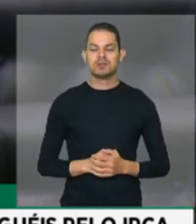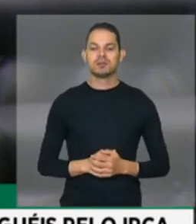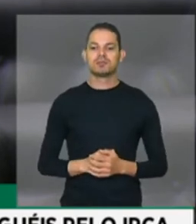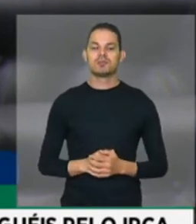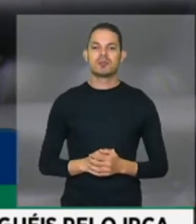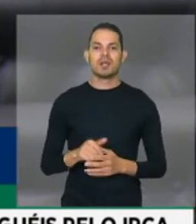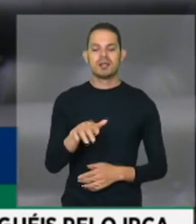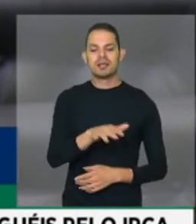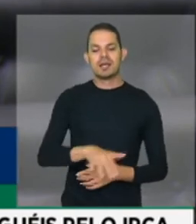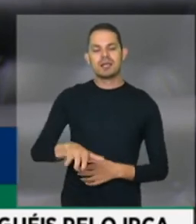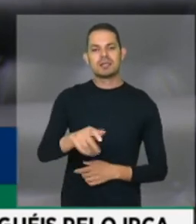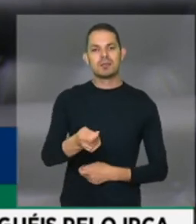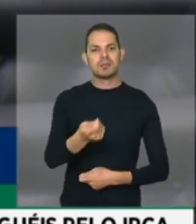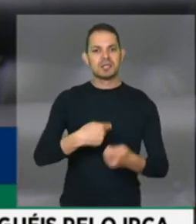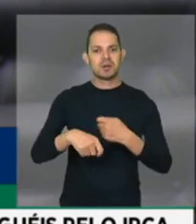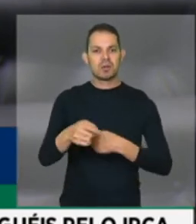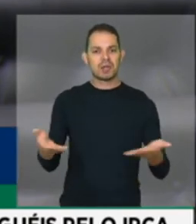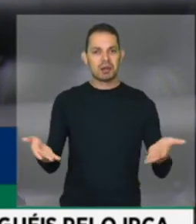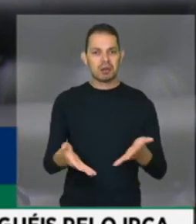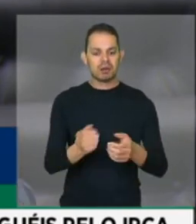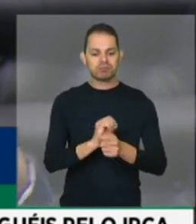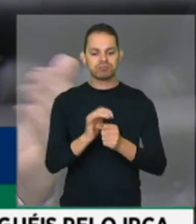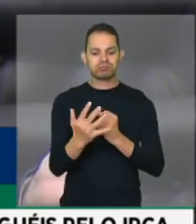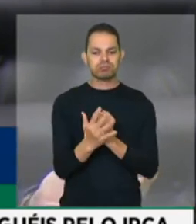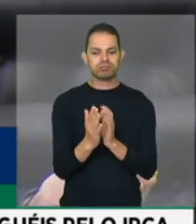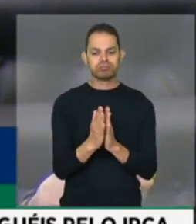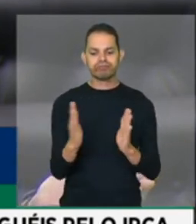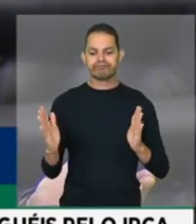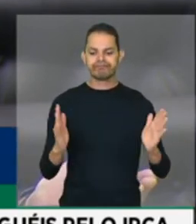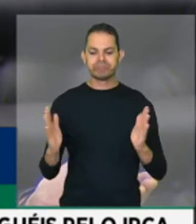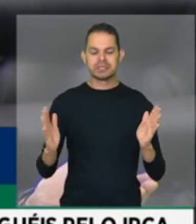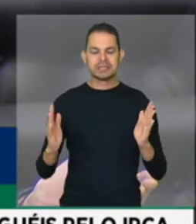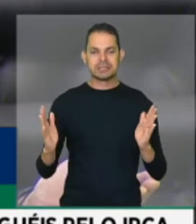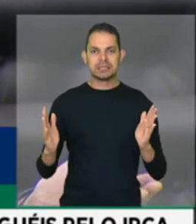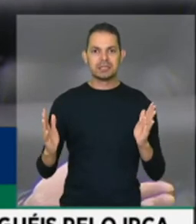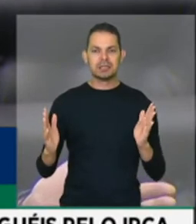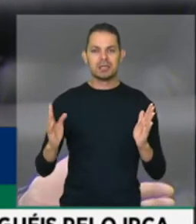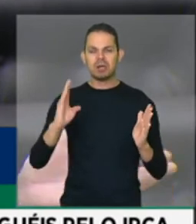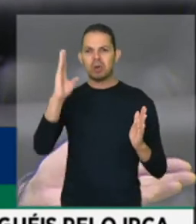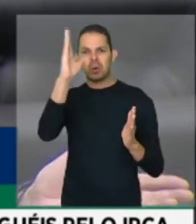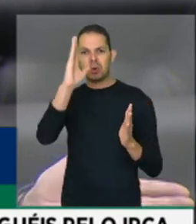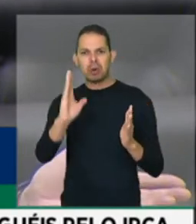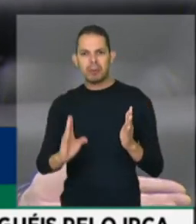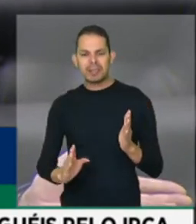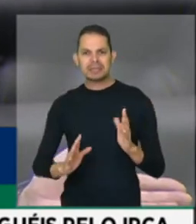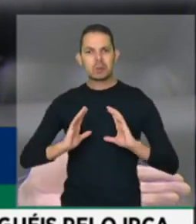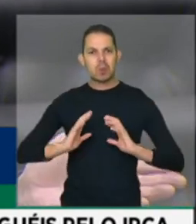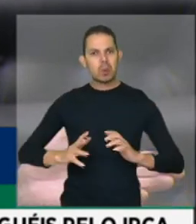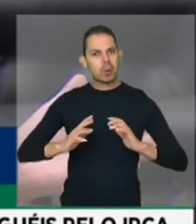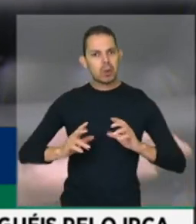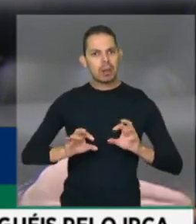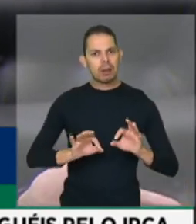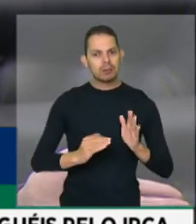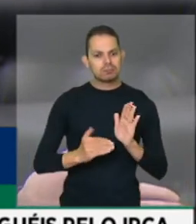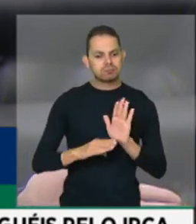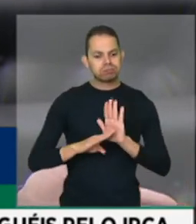ECONÔMICO QUE VIVEMOS DE PANDEMIA NÃO PODE... NÃO PODE O BRASIL CONVIVER COM REAJUSTES QUE ESTAMOS VIVENDO.